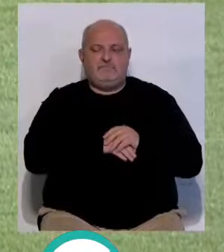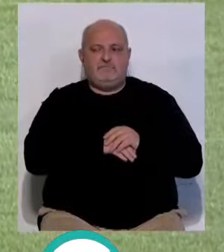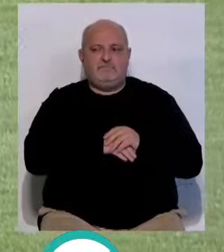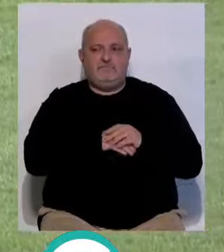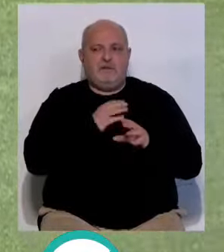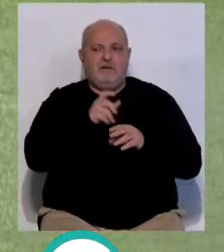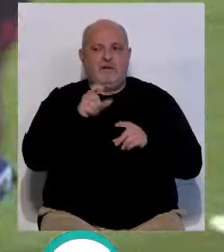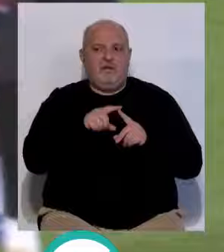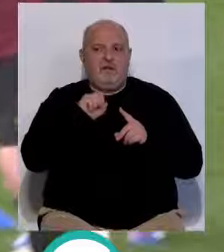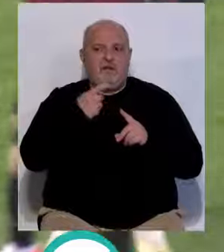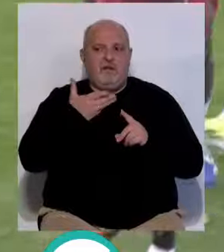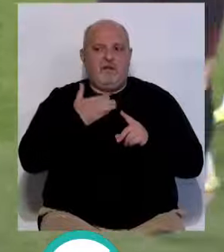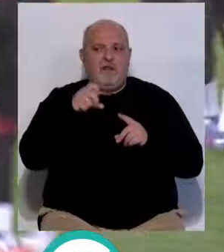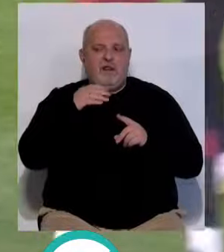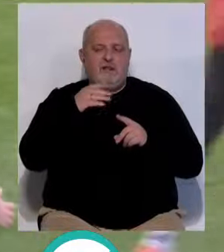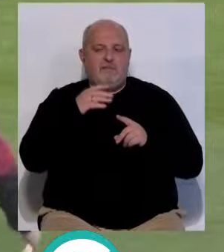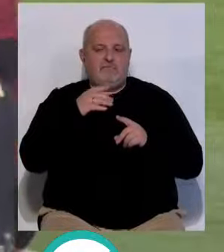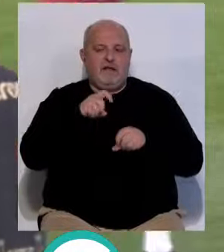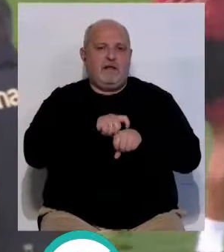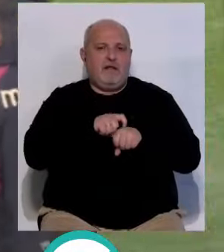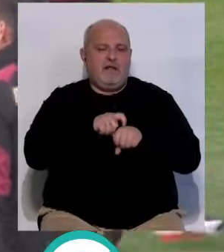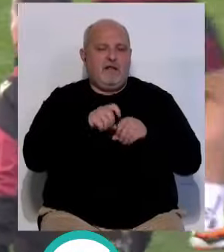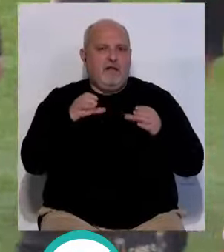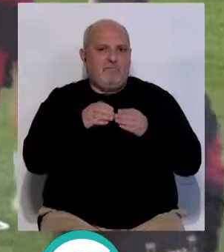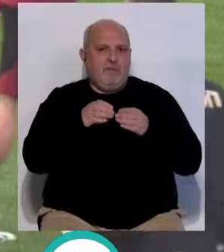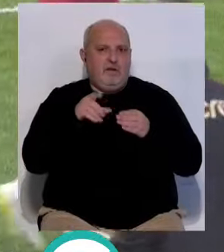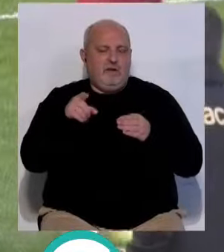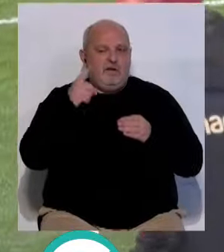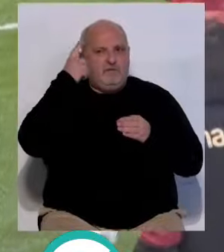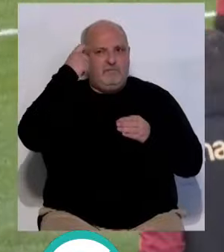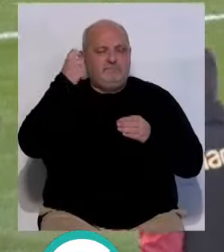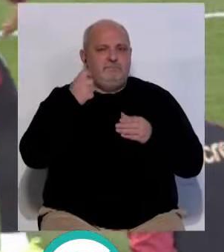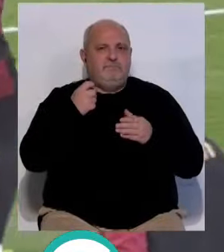más importante que le desma y el carácter que le daba al equipo acordaros del partido creo que fue